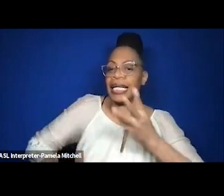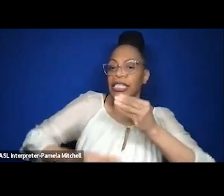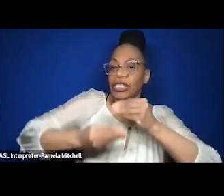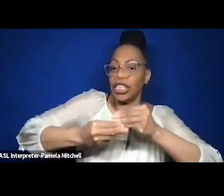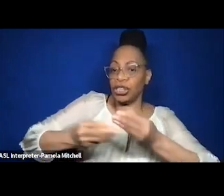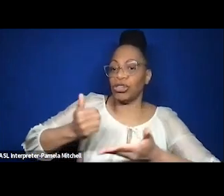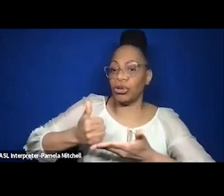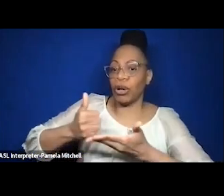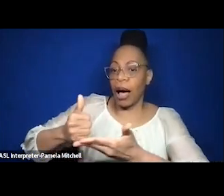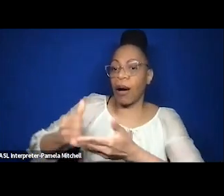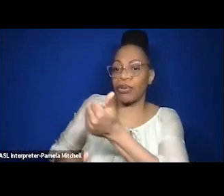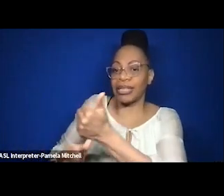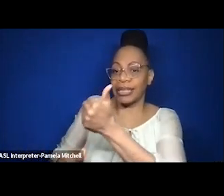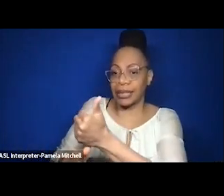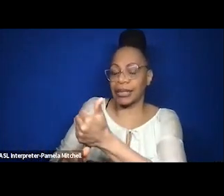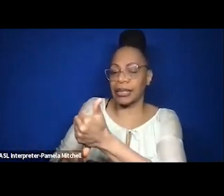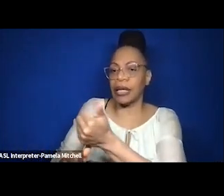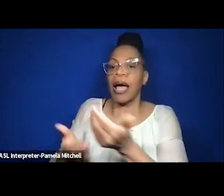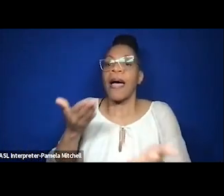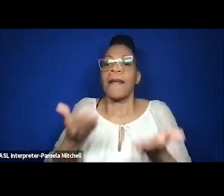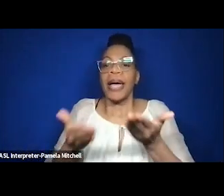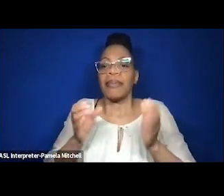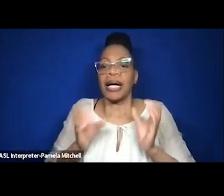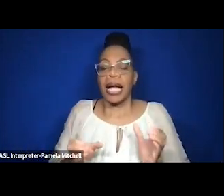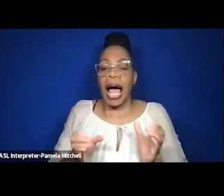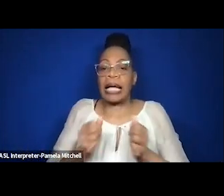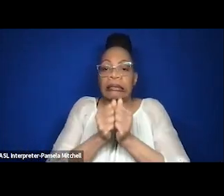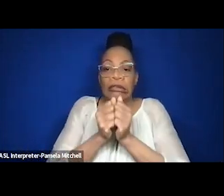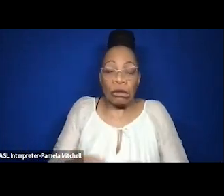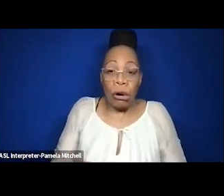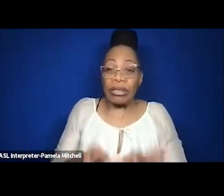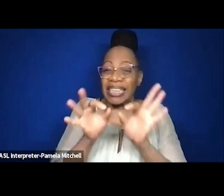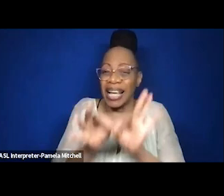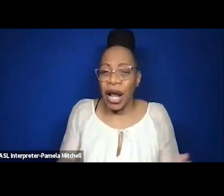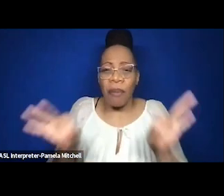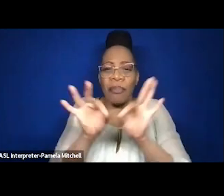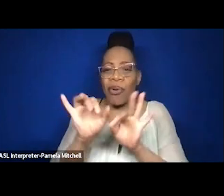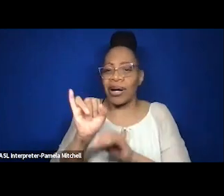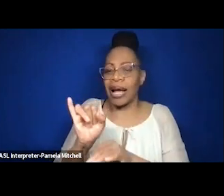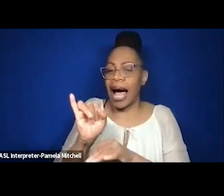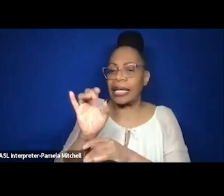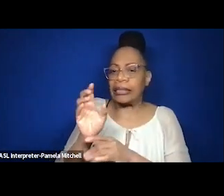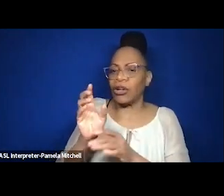O tal vez perdieron un documento vital como su identificación una vez más por tercera vez o algo por el estilo.